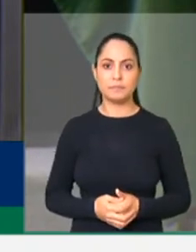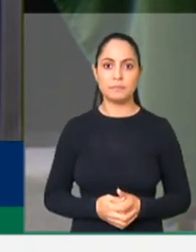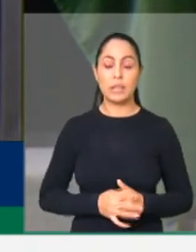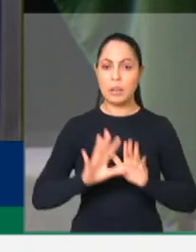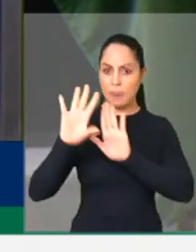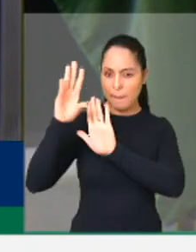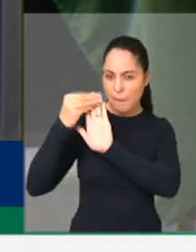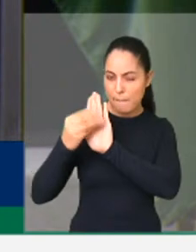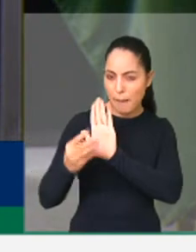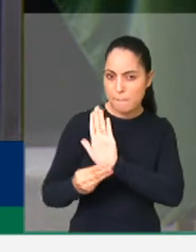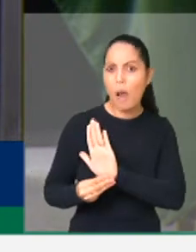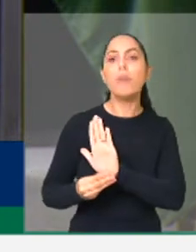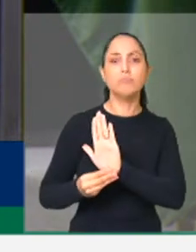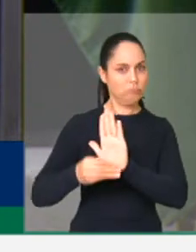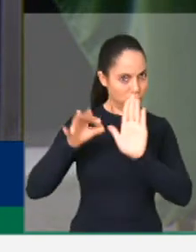DA MEDIDA PROVISÓRIA 1017/2020 E DAS EMENDAS